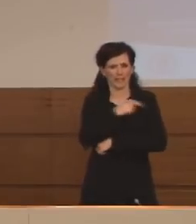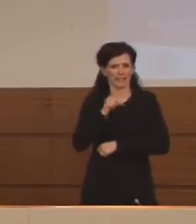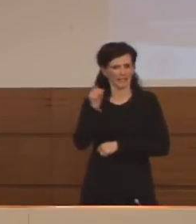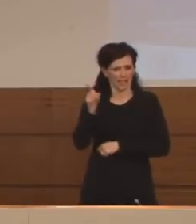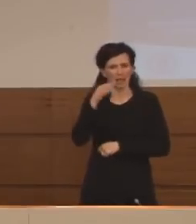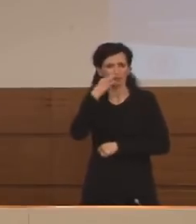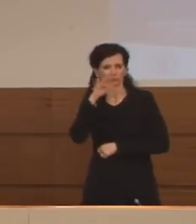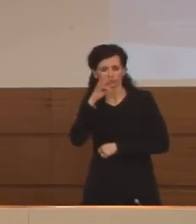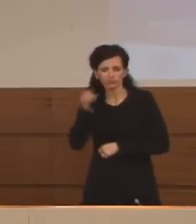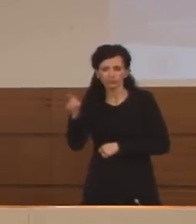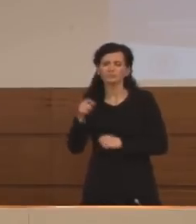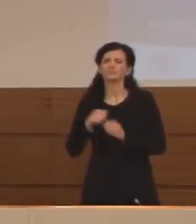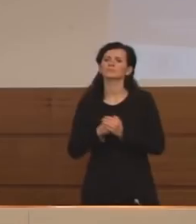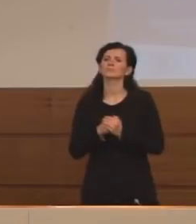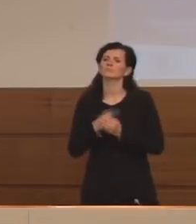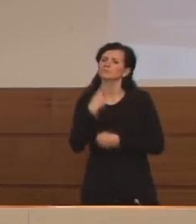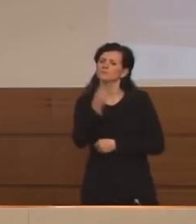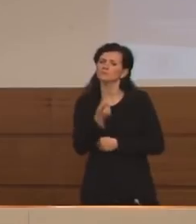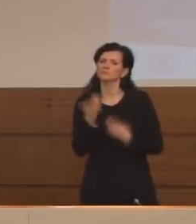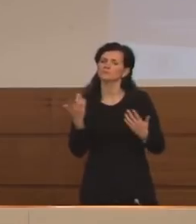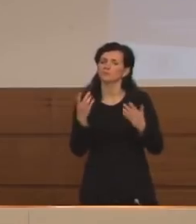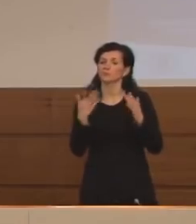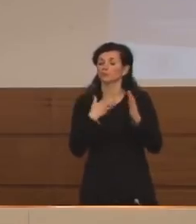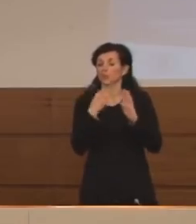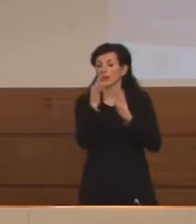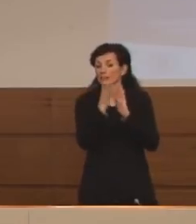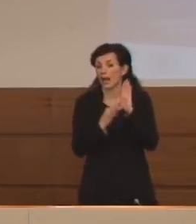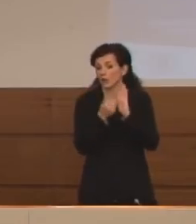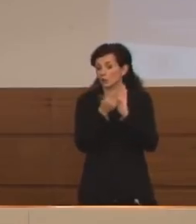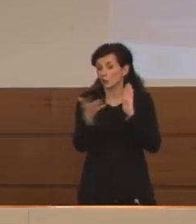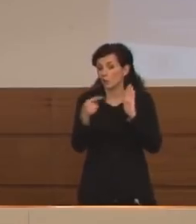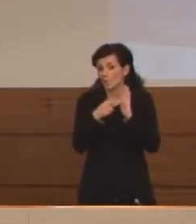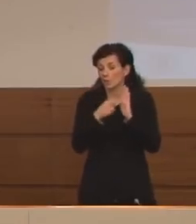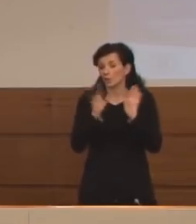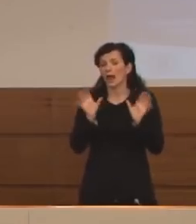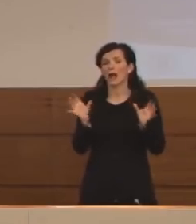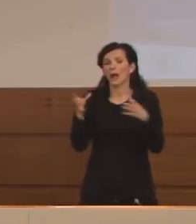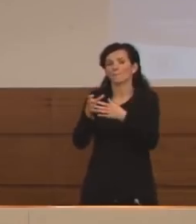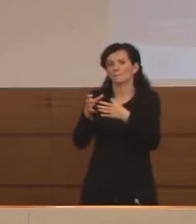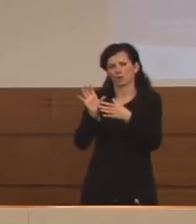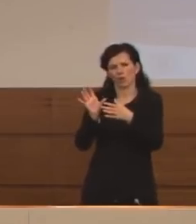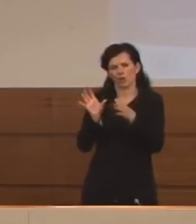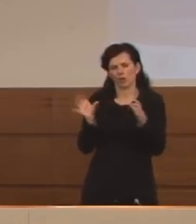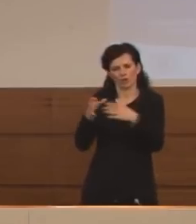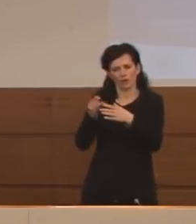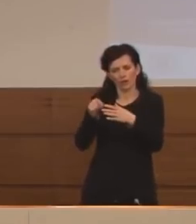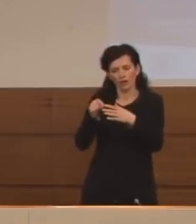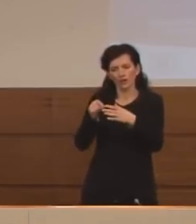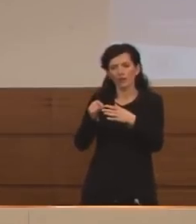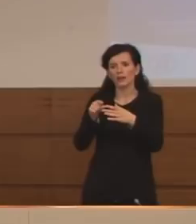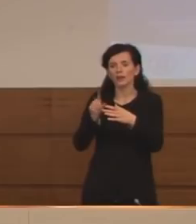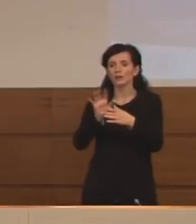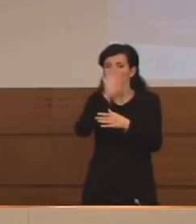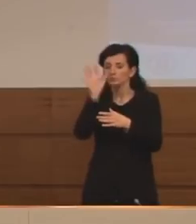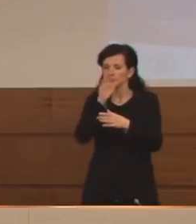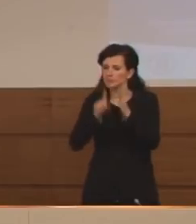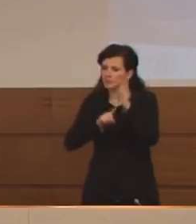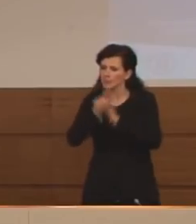Secondo questo dato, che è un campione per altro molto molto modesto, risulterebbe che sono morti nelle residenze per anziani